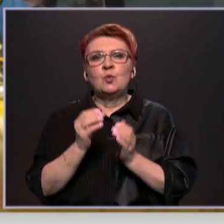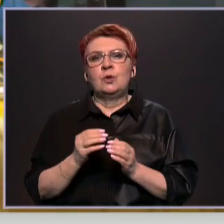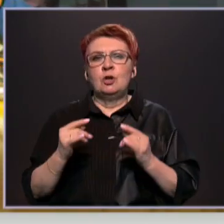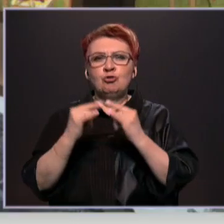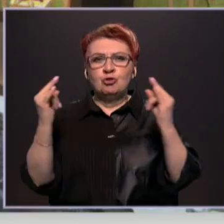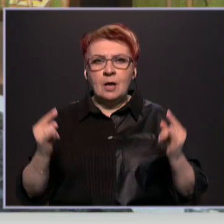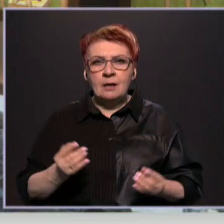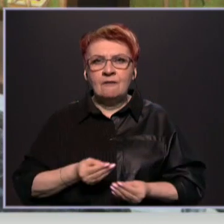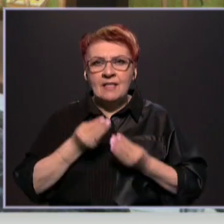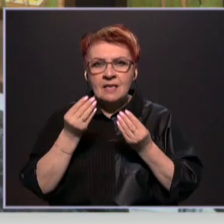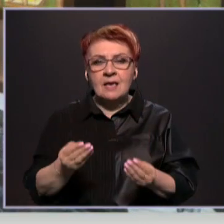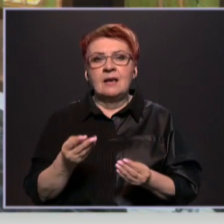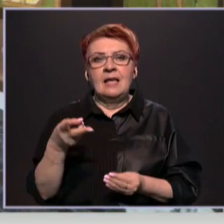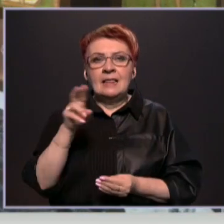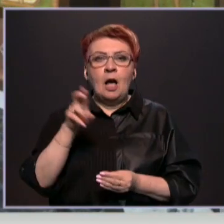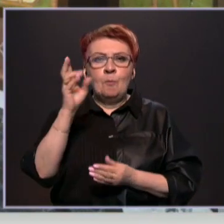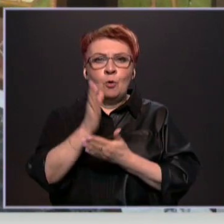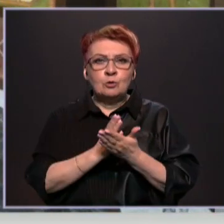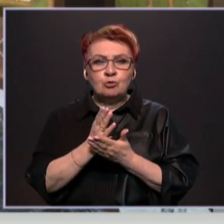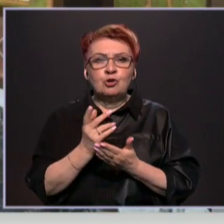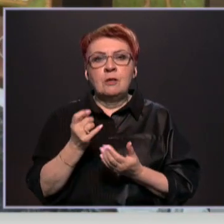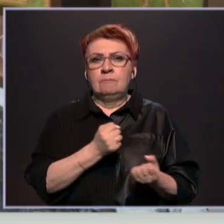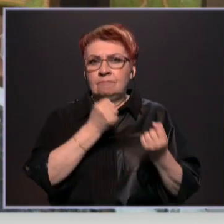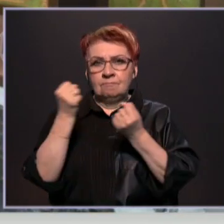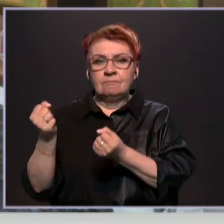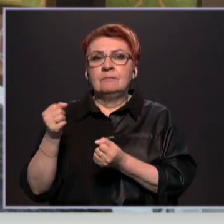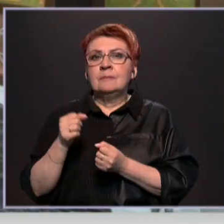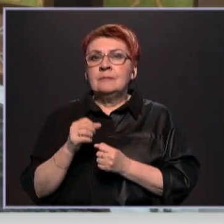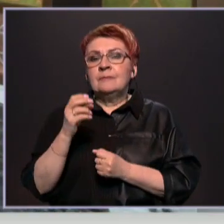предназначен для совершения богослужений на Фронтовых территориях храм передали в